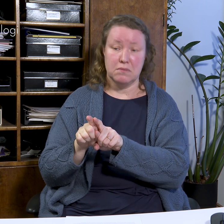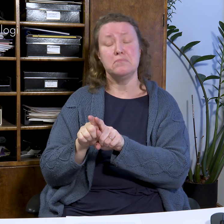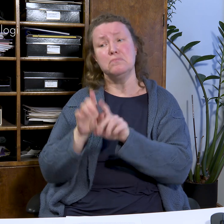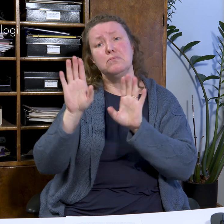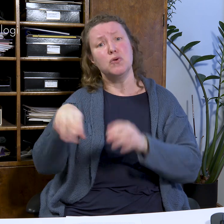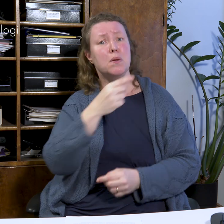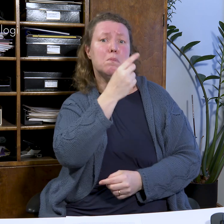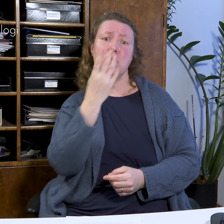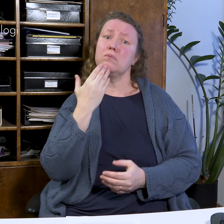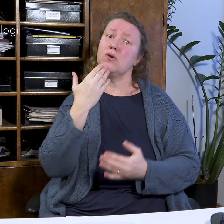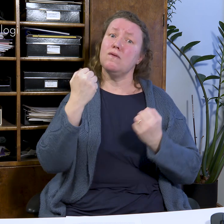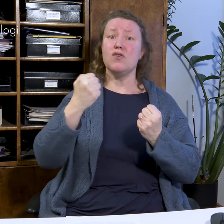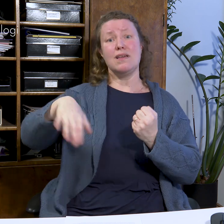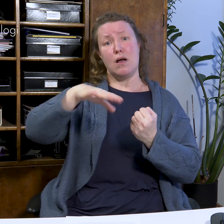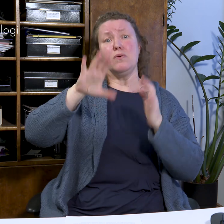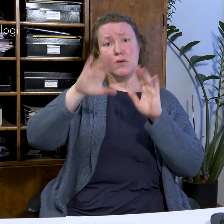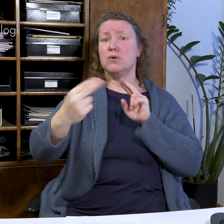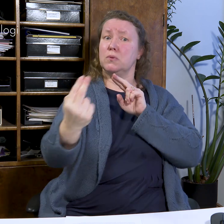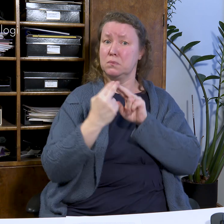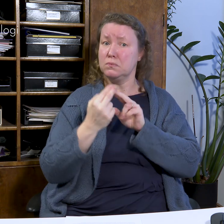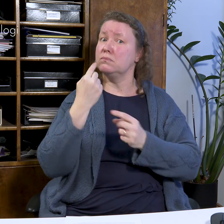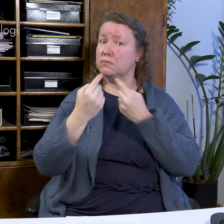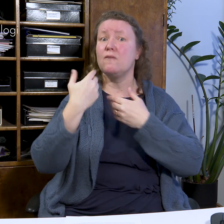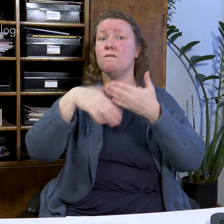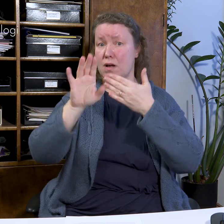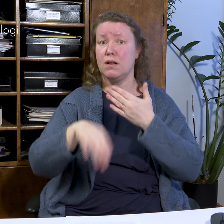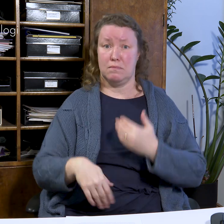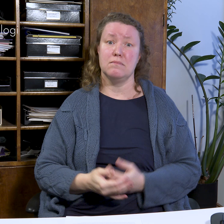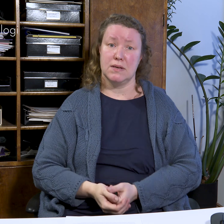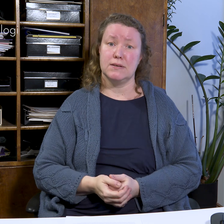ja muutaman hyvinvointialueen kanssa keskusteluja onkin käyty.